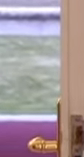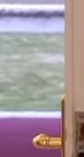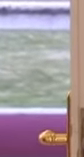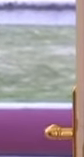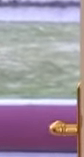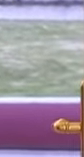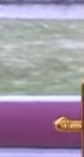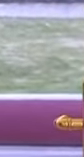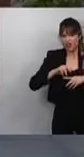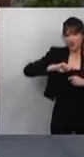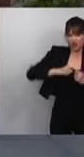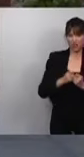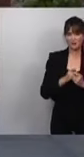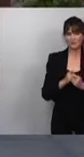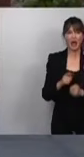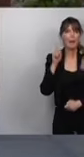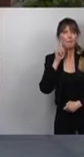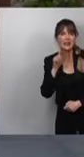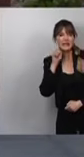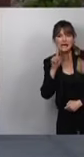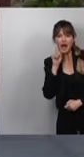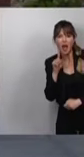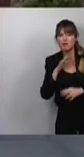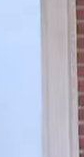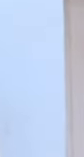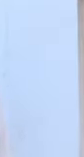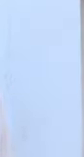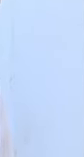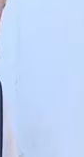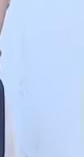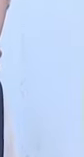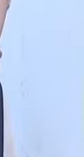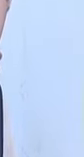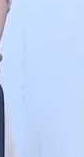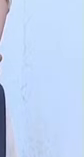él ha dicho que hay que movilizarse por la democracia lo dijo también el otro día el p